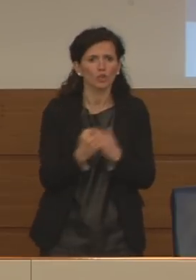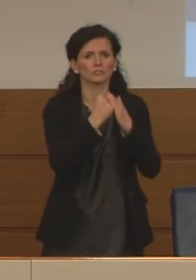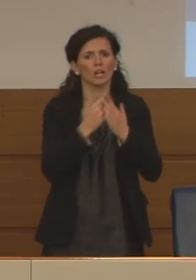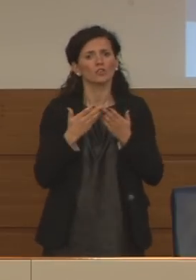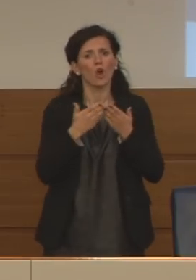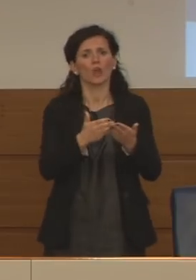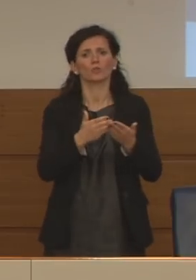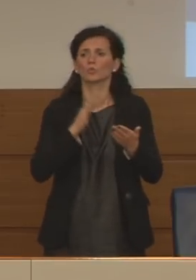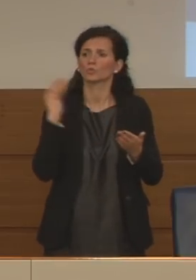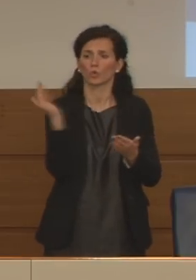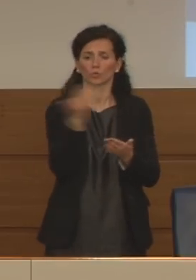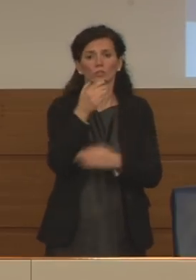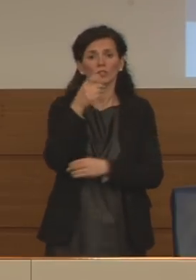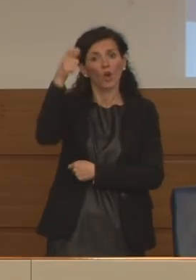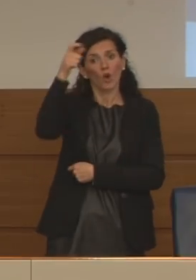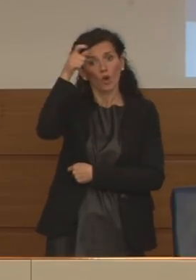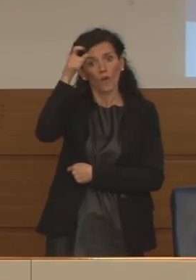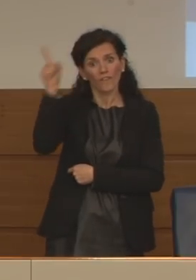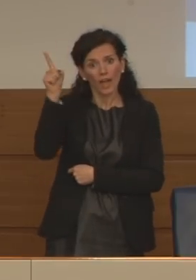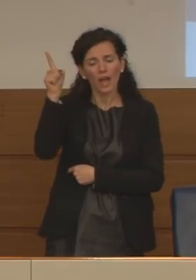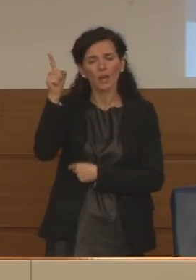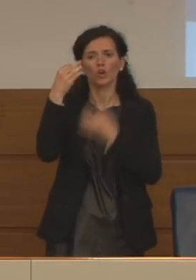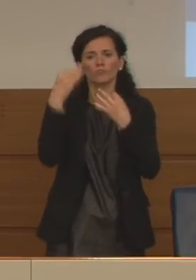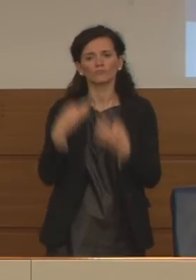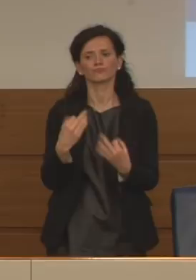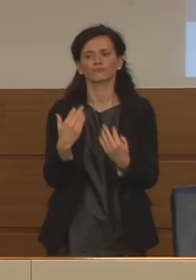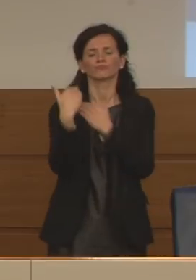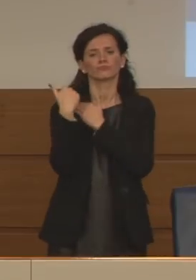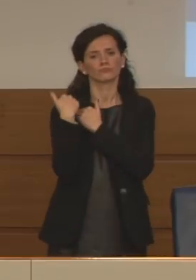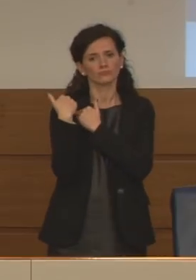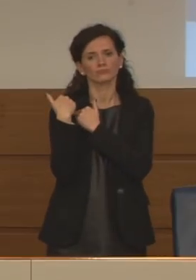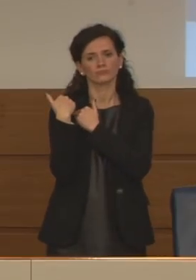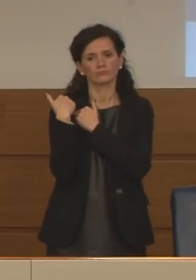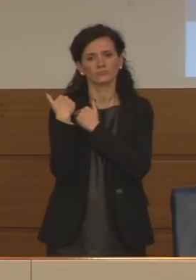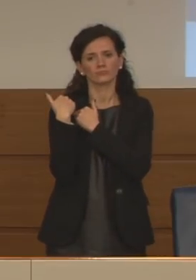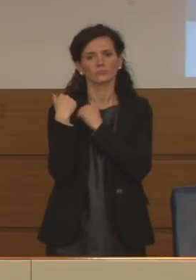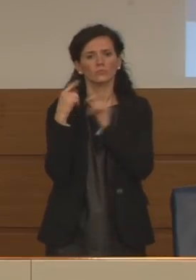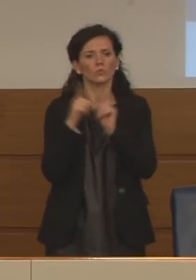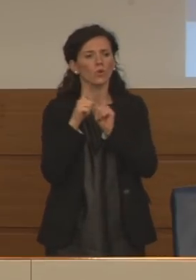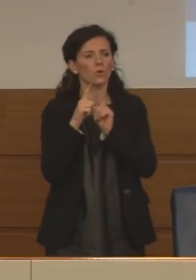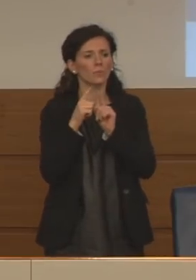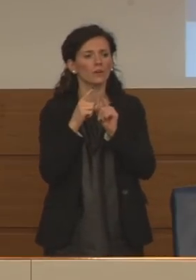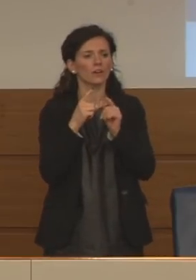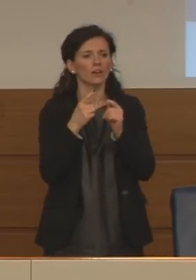Il Governo si è fatto carico di questo grido d'allarme e d'aiuto lanciato